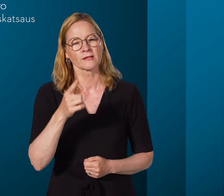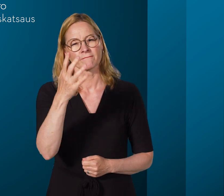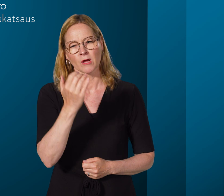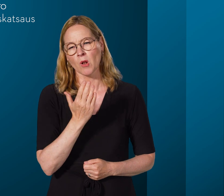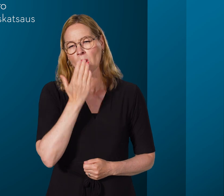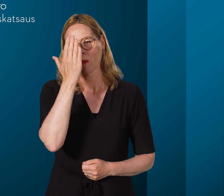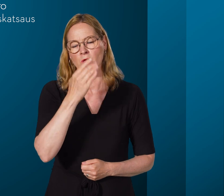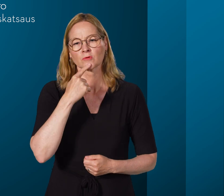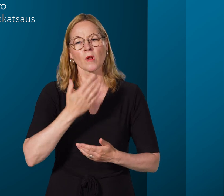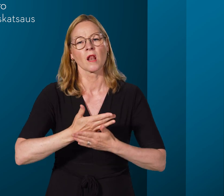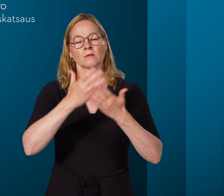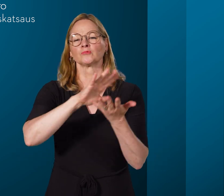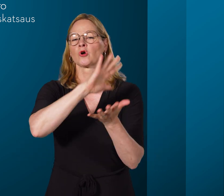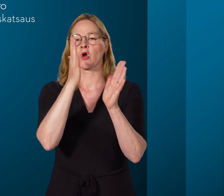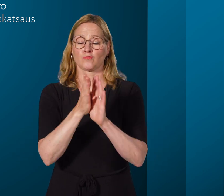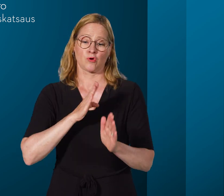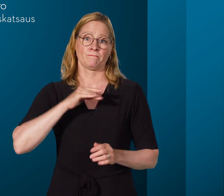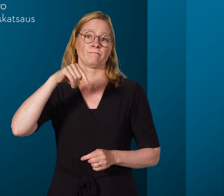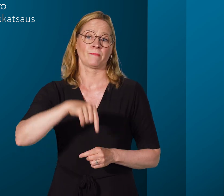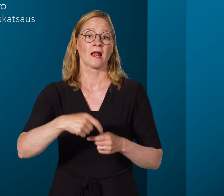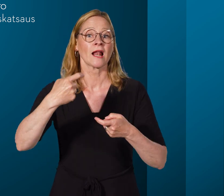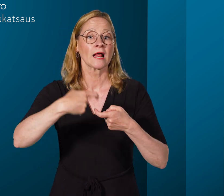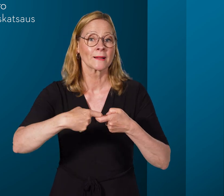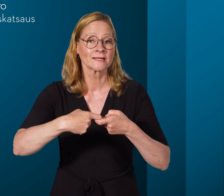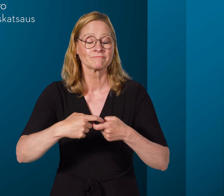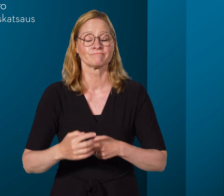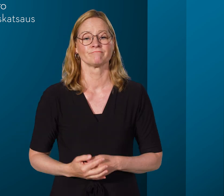Voit käydä lukemassa julkilausuman kokonaisuudessaan alla olevasta linkistä.